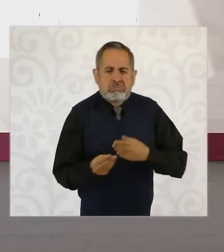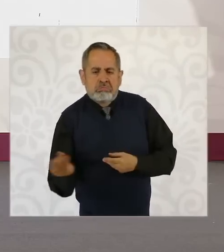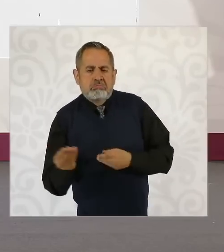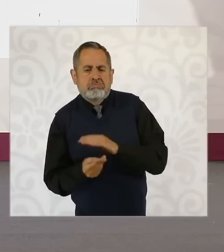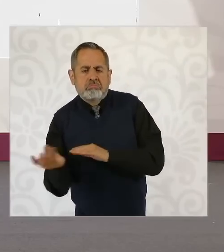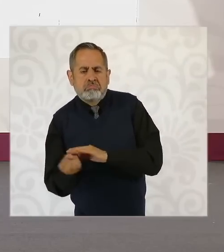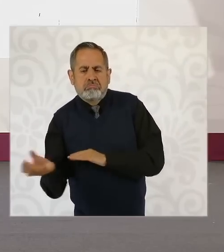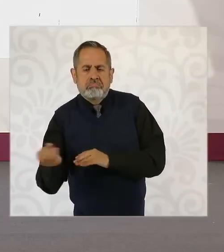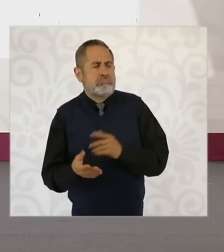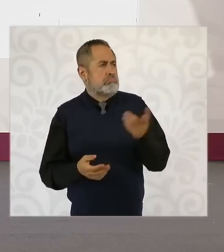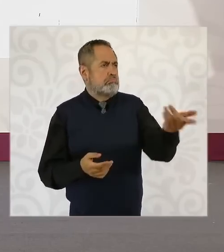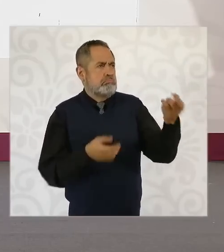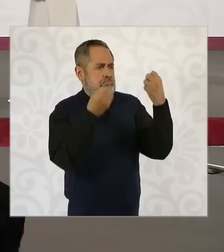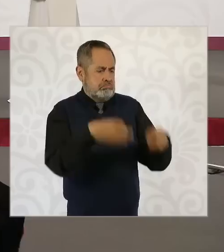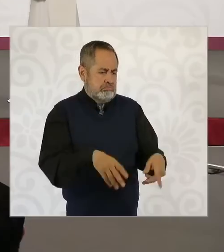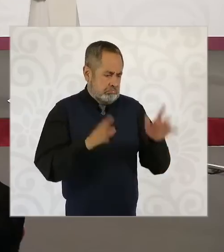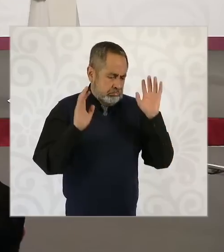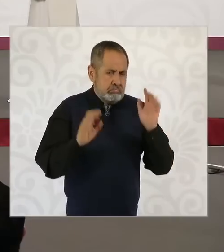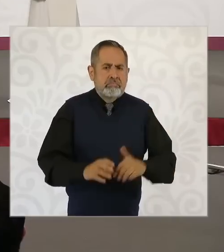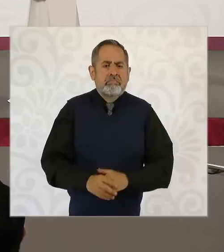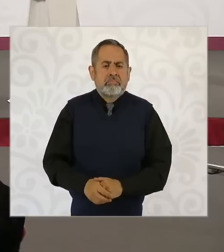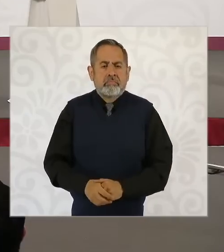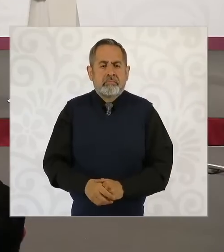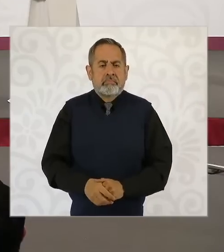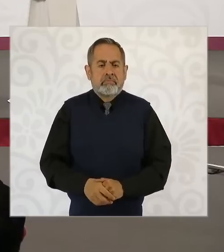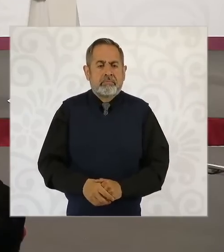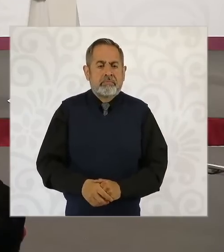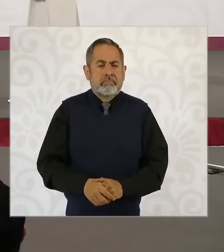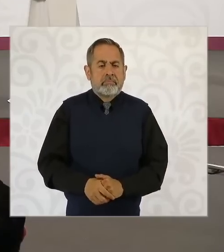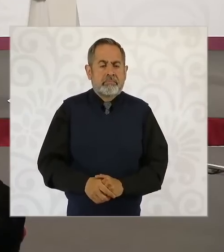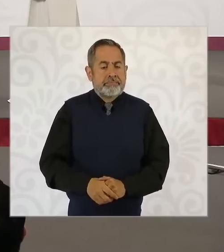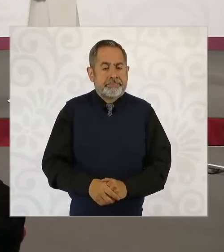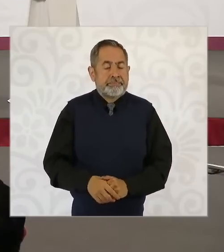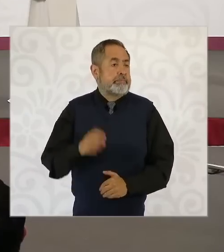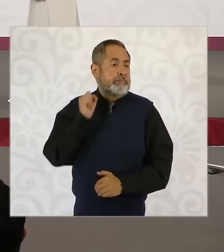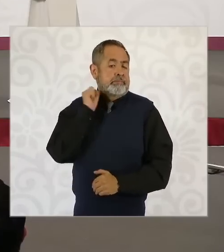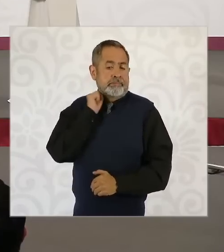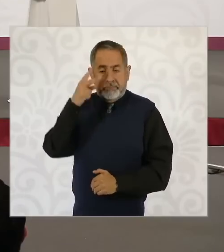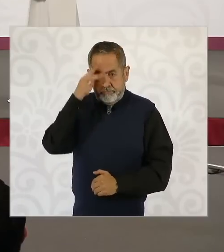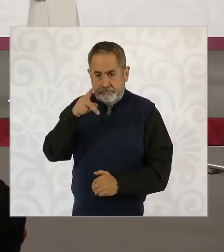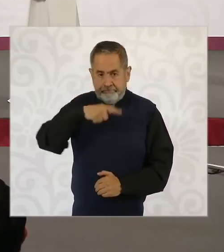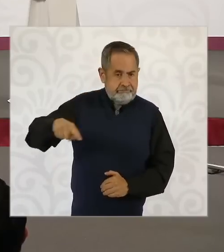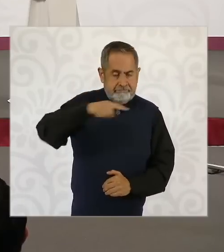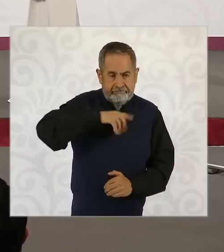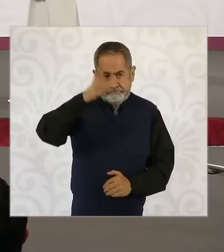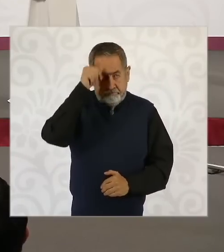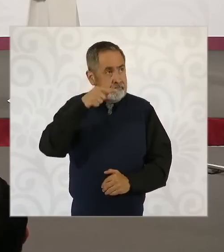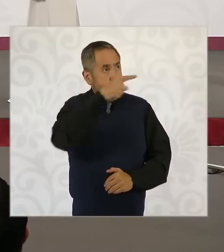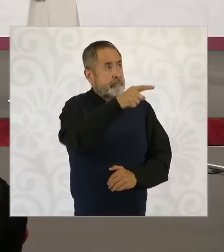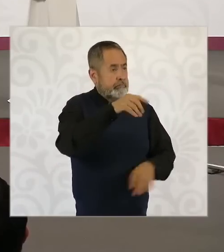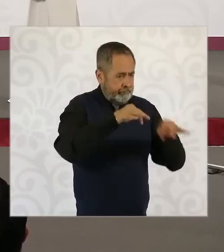adelante desde el Senado sostenemos que las remesas son un fruto del esfuerzo de quienes